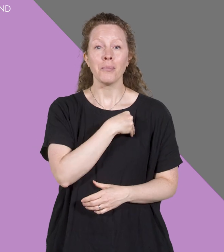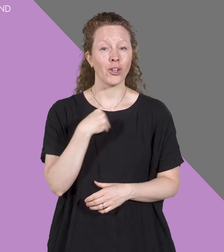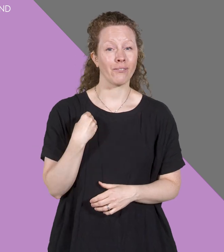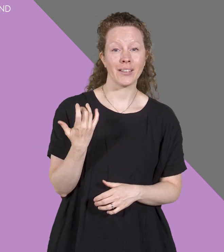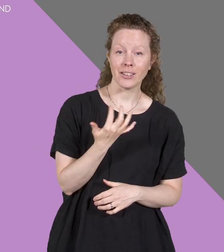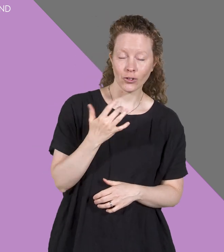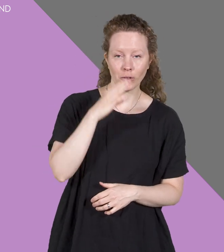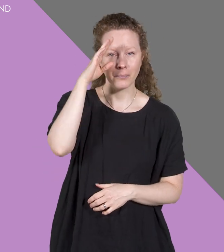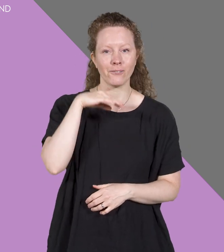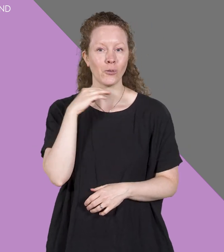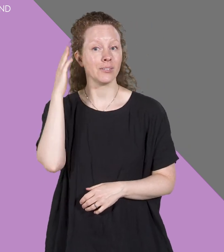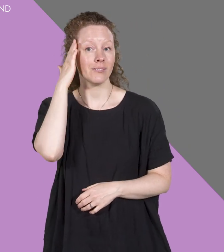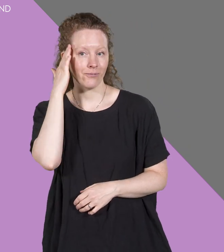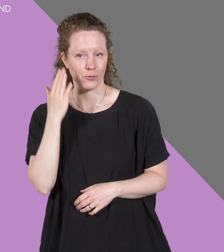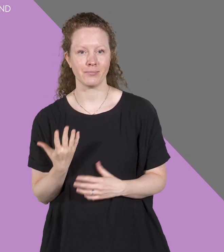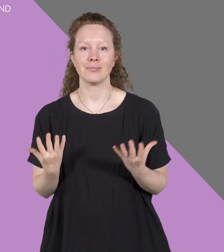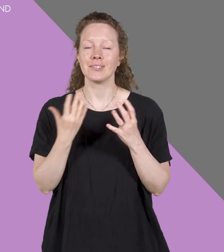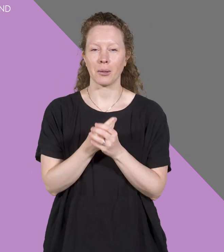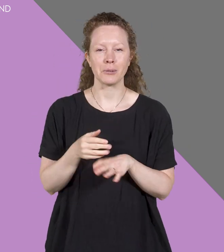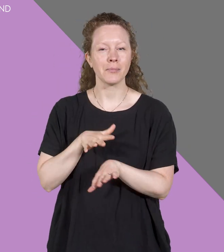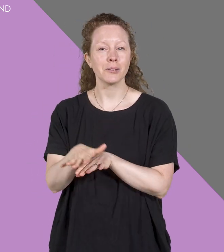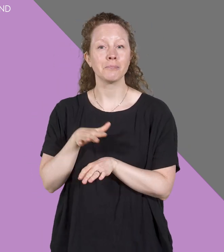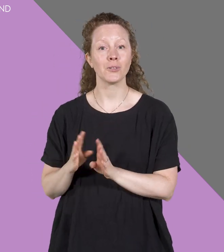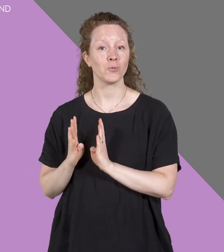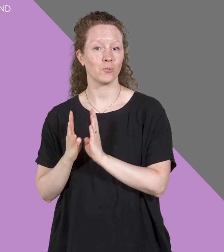Myndigheten för digitalisering och befolkningsdata och en expertjury -